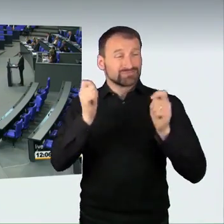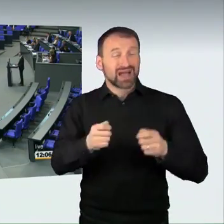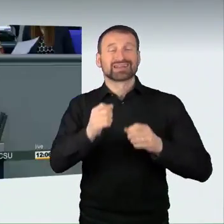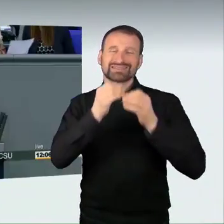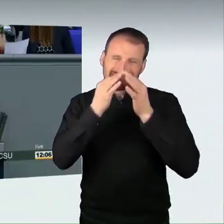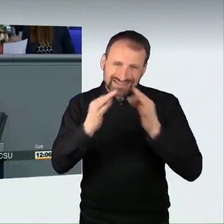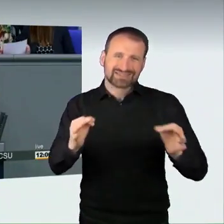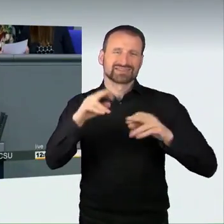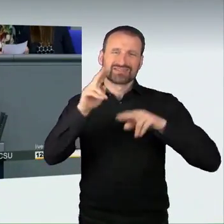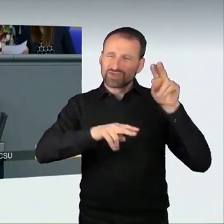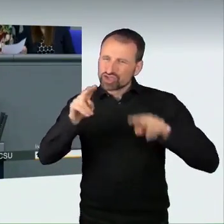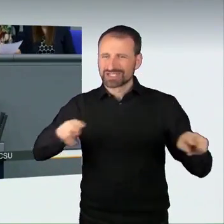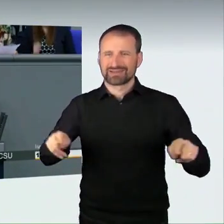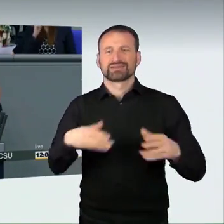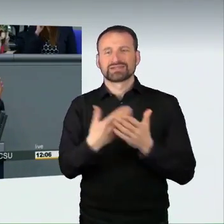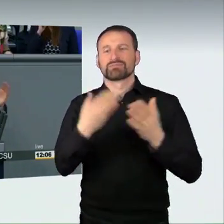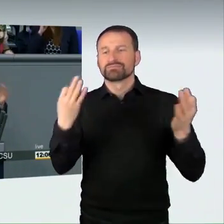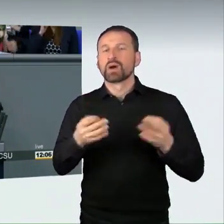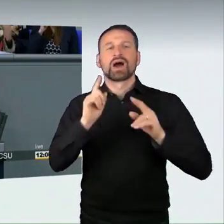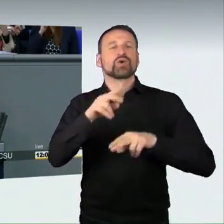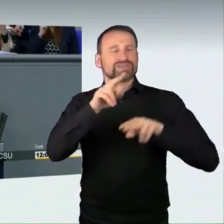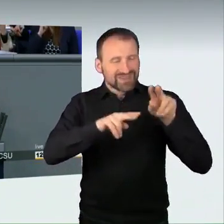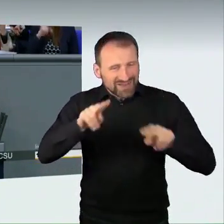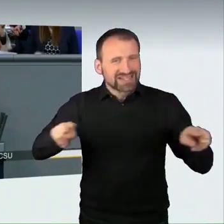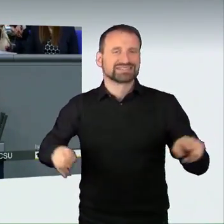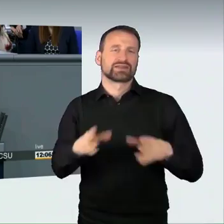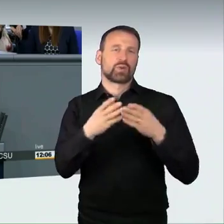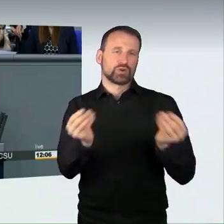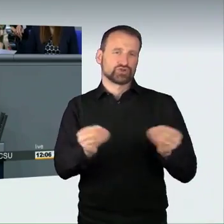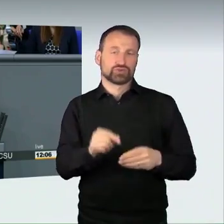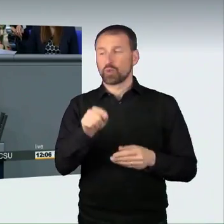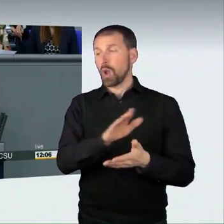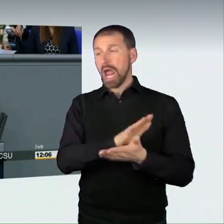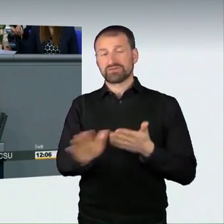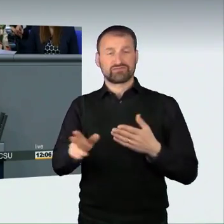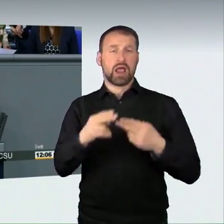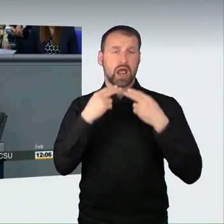differenzierte Lösungen. Da bringen uns die einfachen Antworten, die uns die Linken und auch die Grünen vorschlagen,